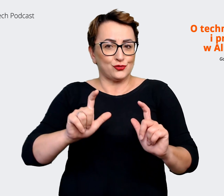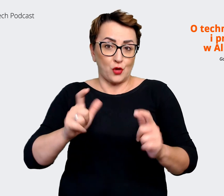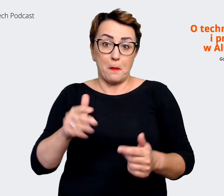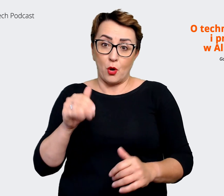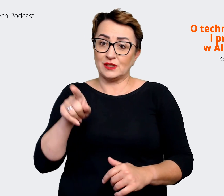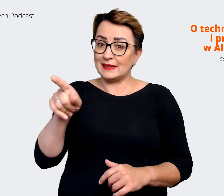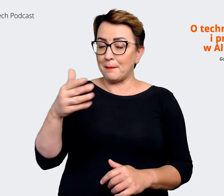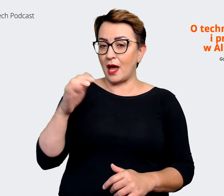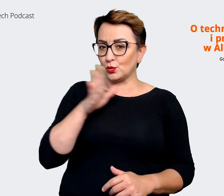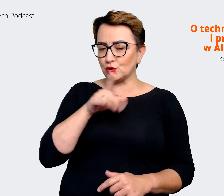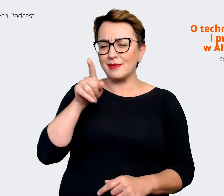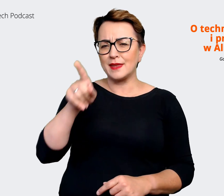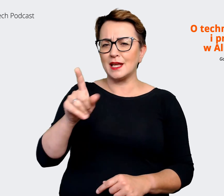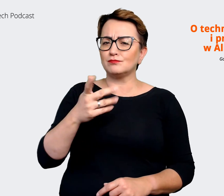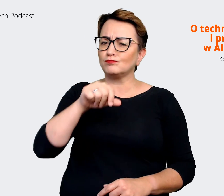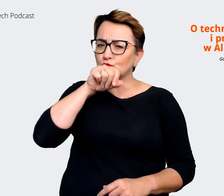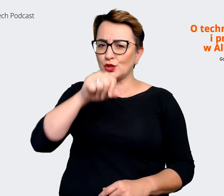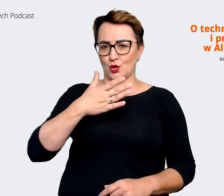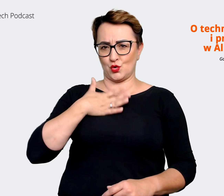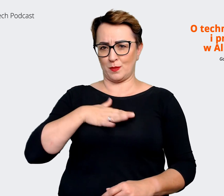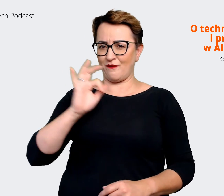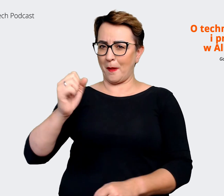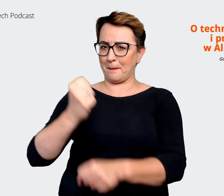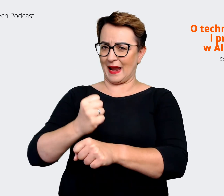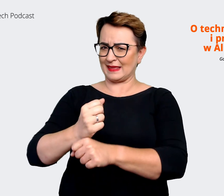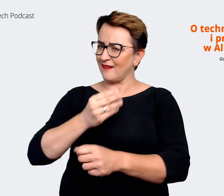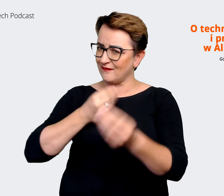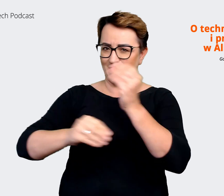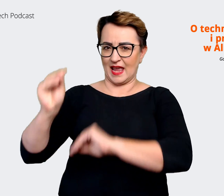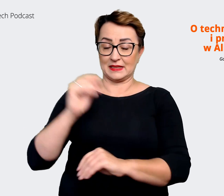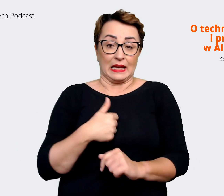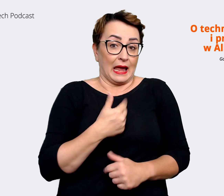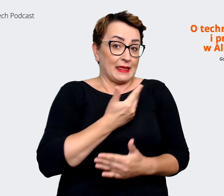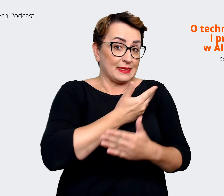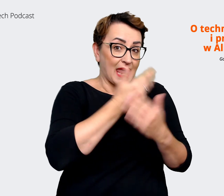co Ty najbardziej lubisz w swojej robocie? Mariusz: Nie wiem czy nam starczy odcinka, ale